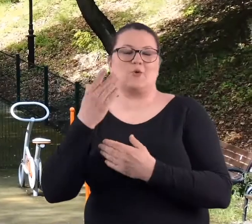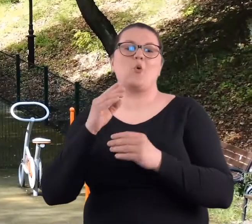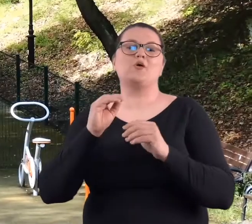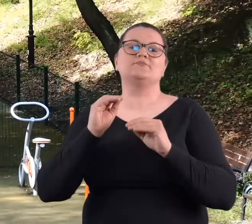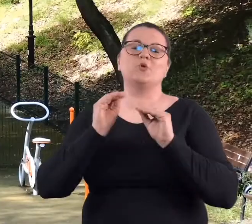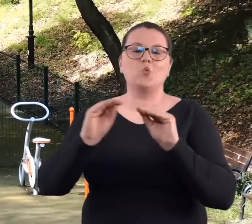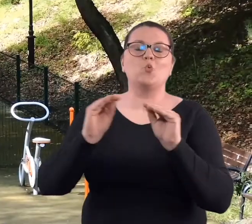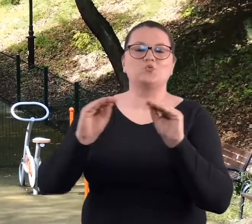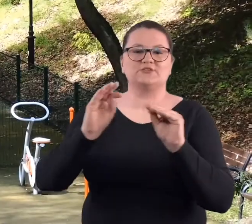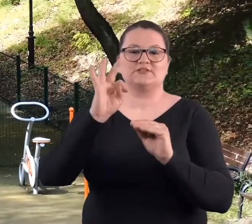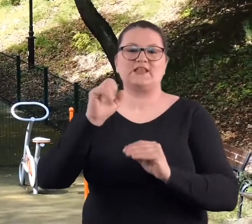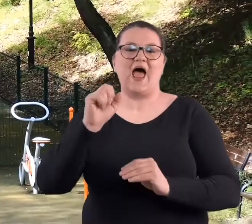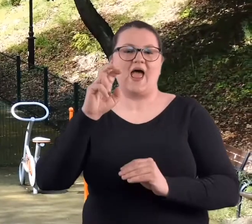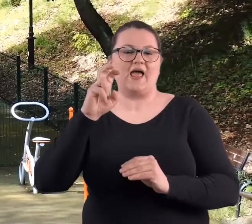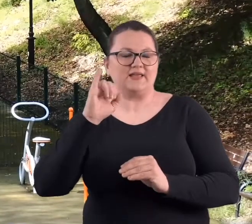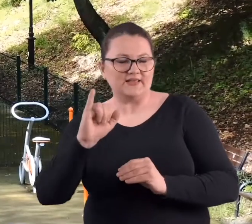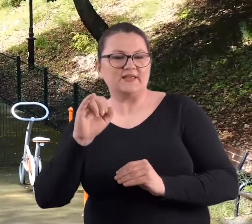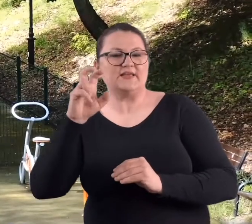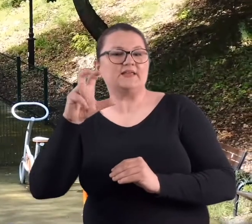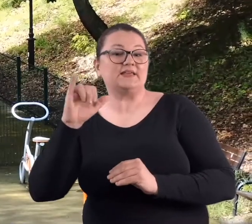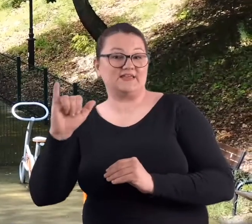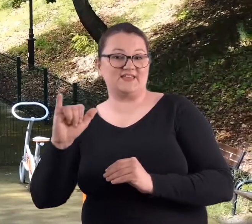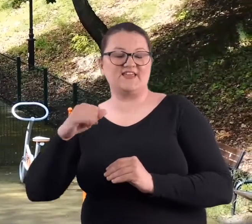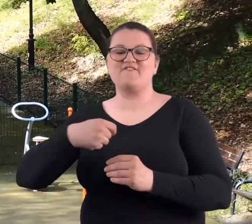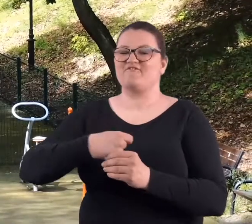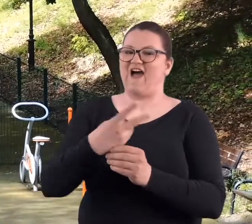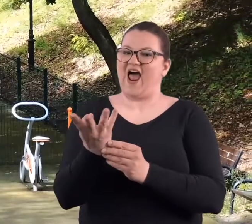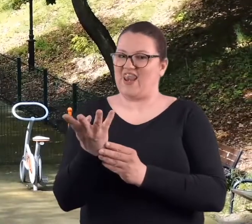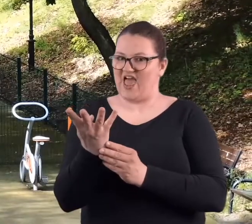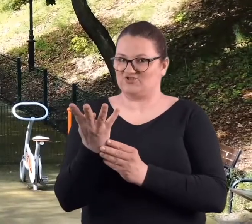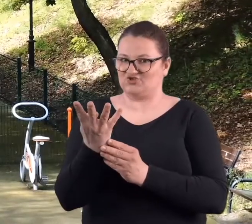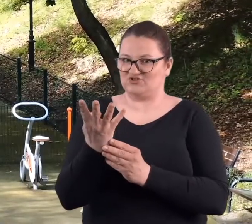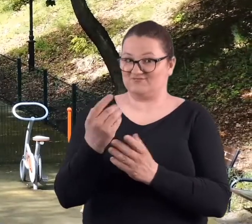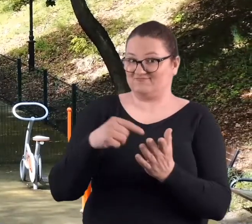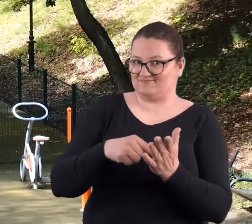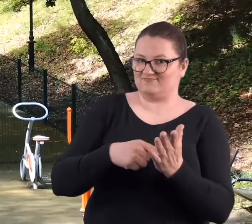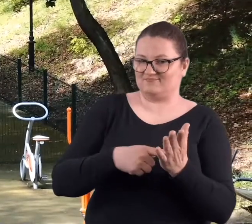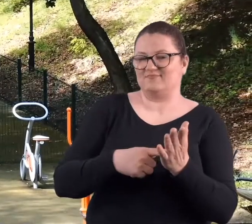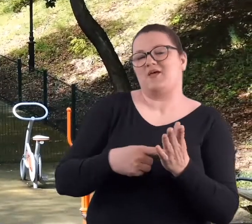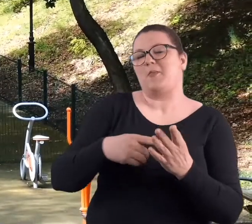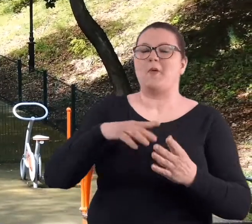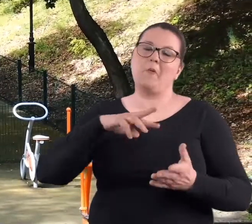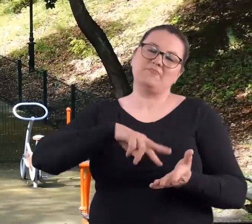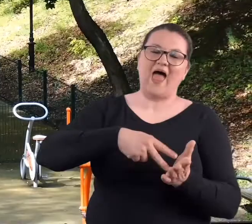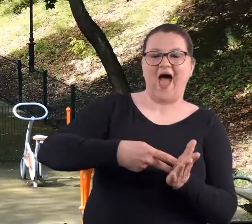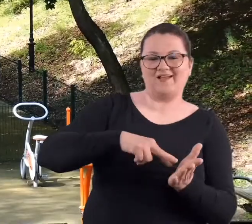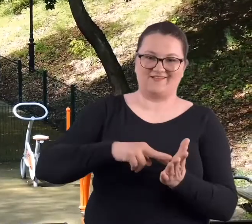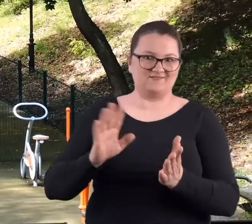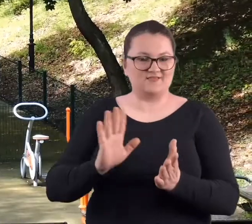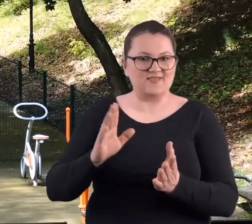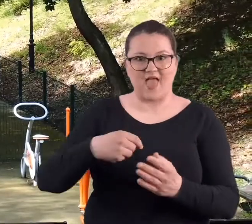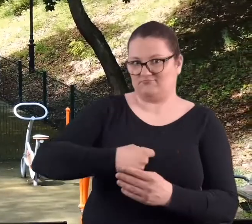jest instruktorem Tai Chi z wachlarzem. To żeby nie było, że to jest forma baletu czy coś